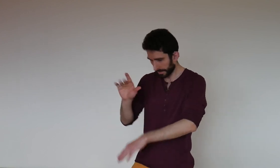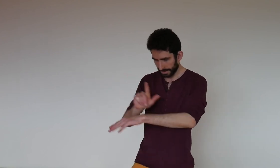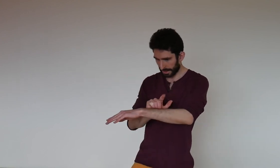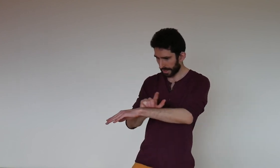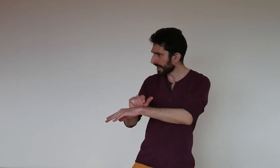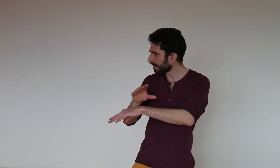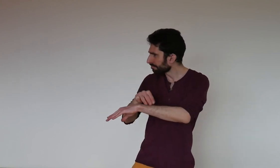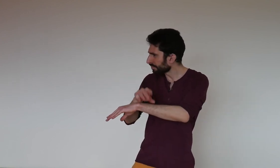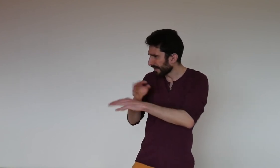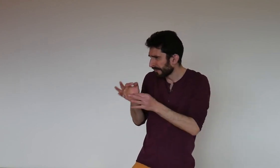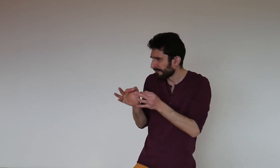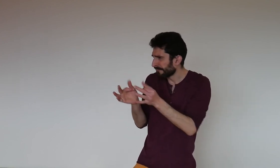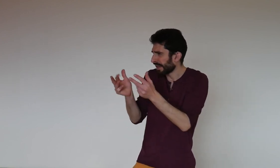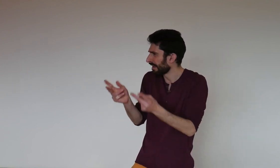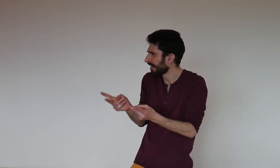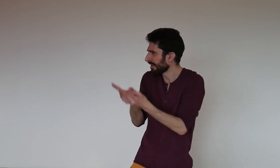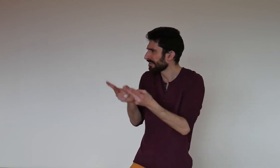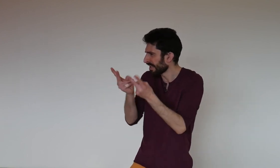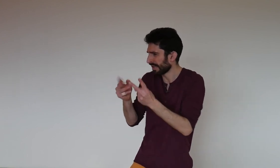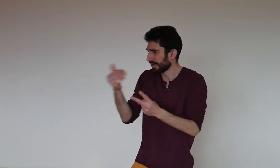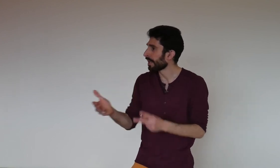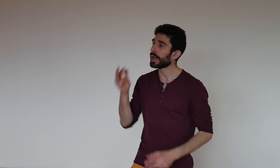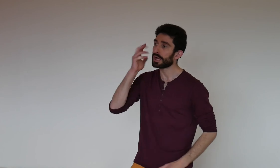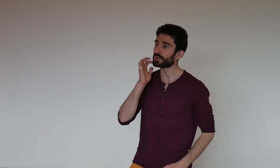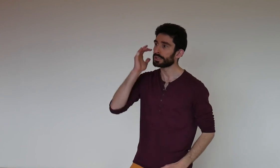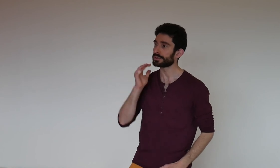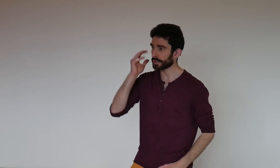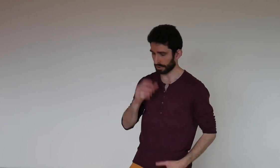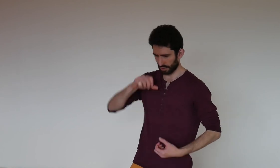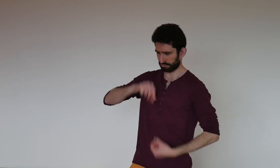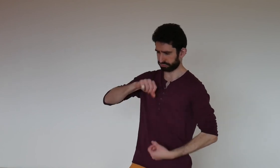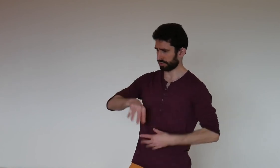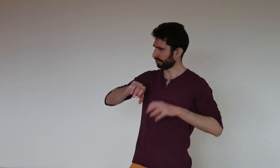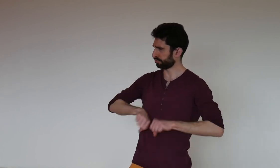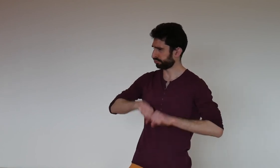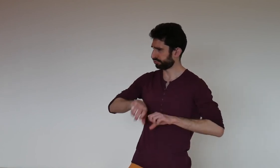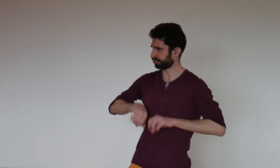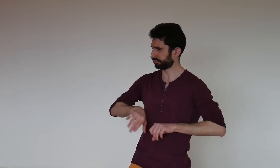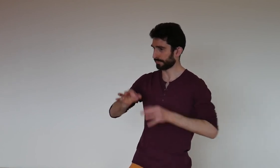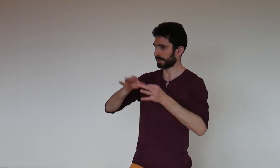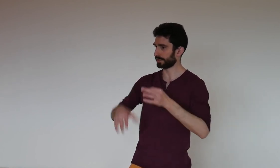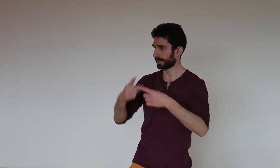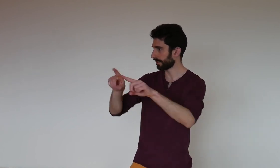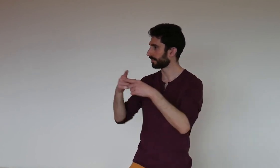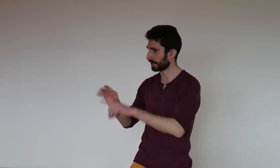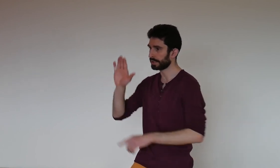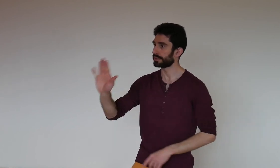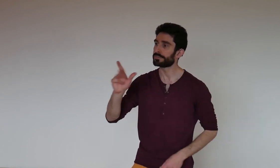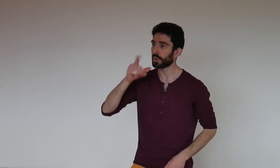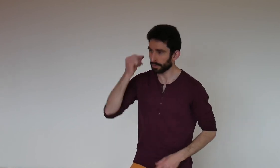Les poils sont là, ils sont très fins. A l'adolescence, les hormones sont produites en grande quantité et donnent des résultats différents.